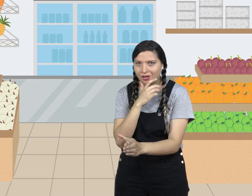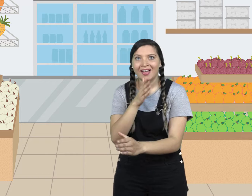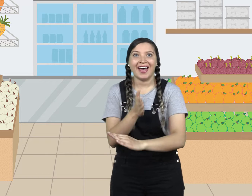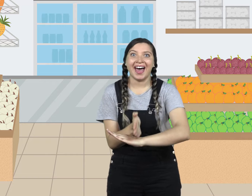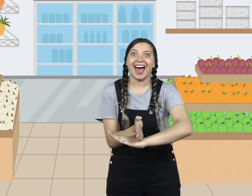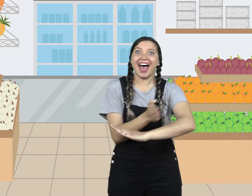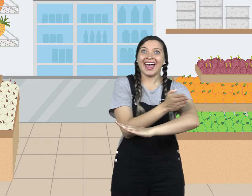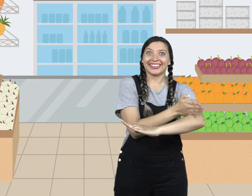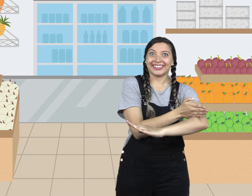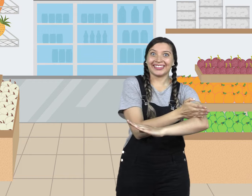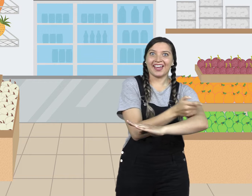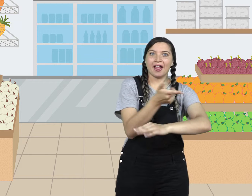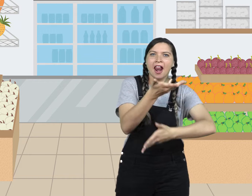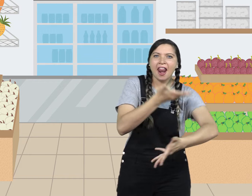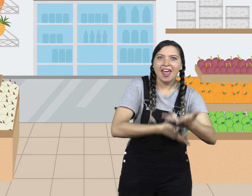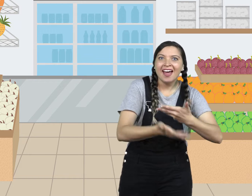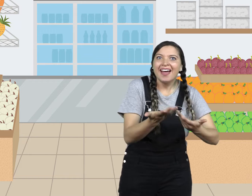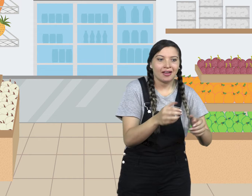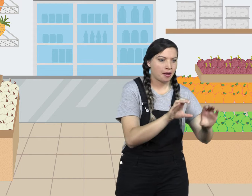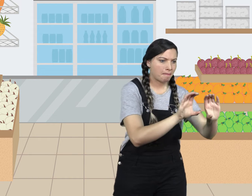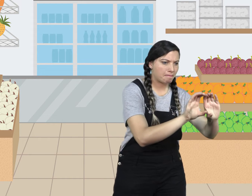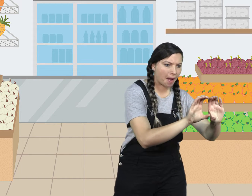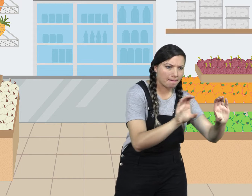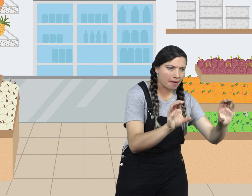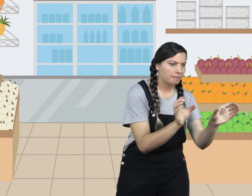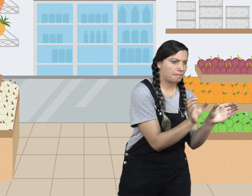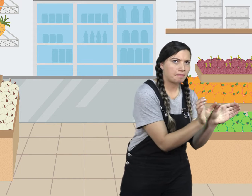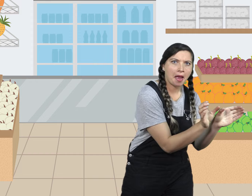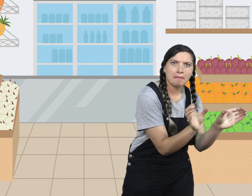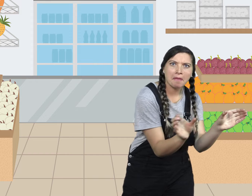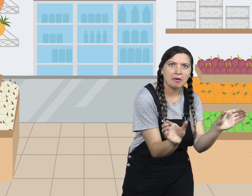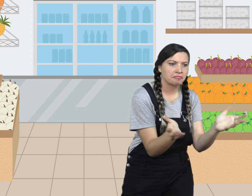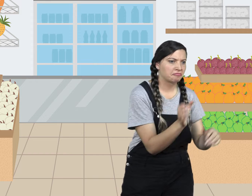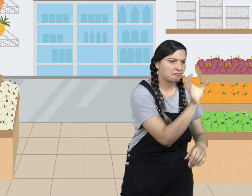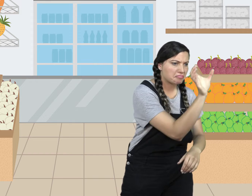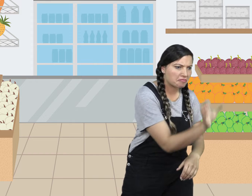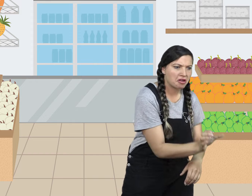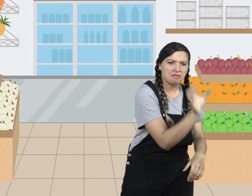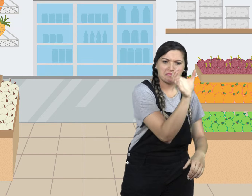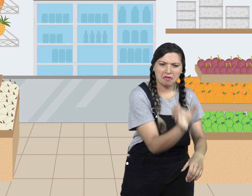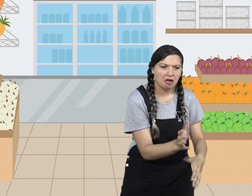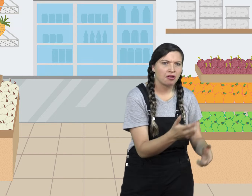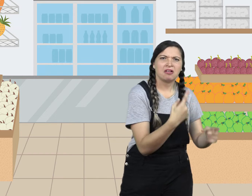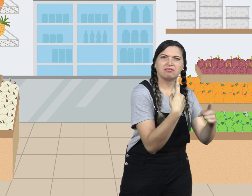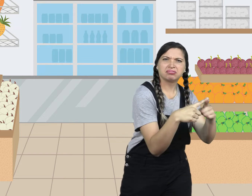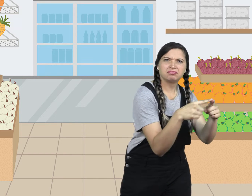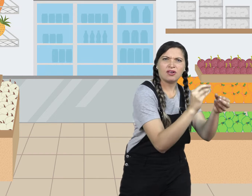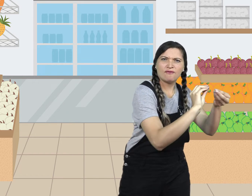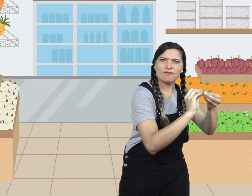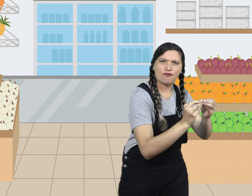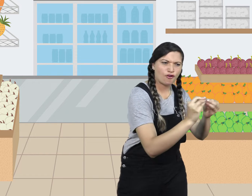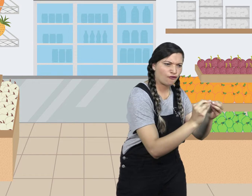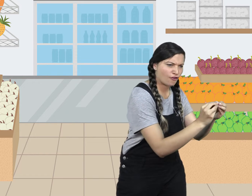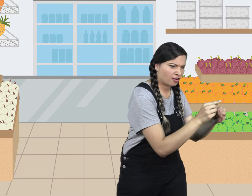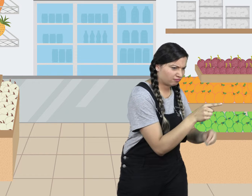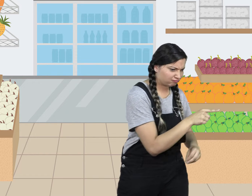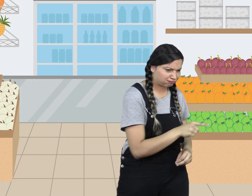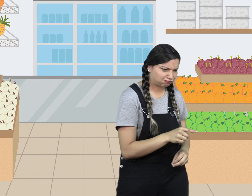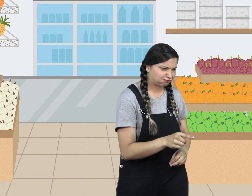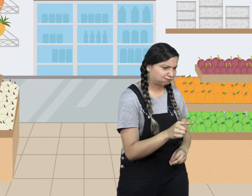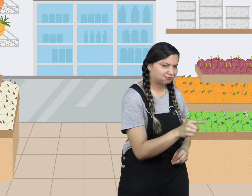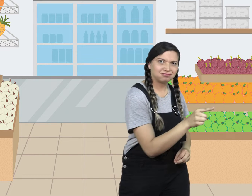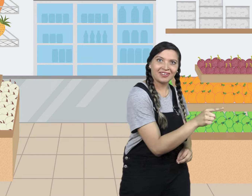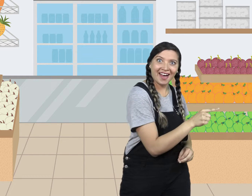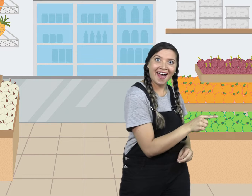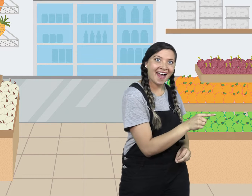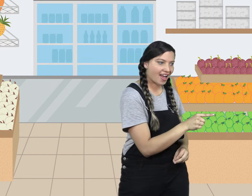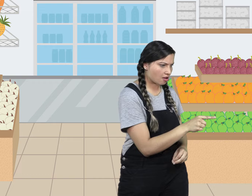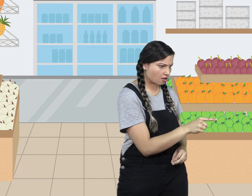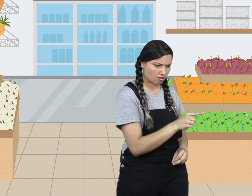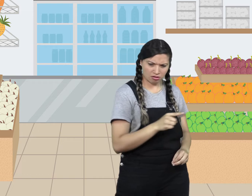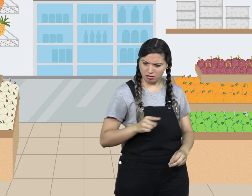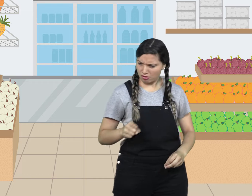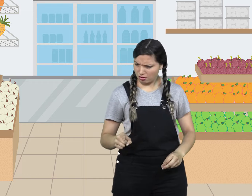Hemos estado hablando de cómo podemos organizar los elementos en filas y columnas para saber su cantidad de una manera más rápida.